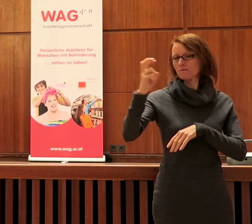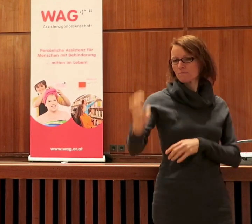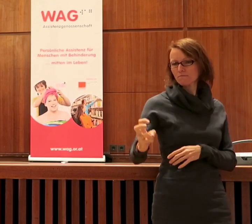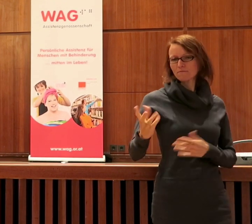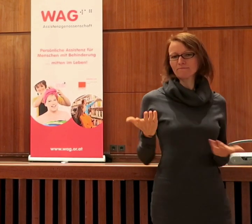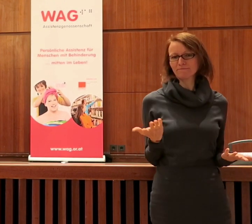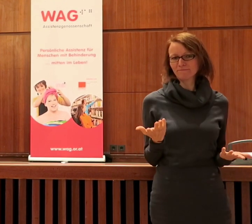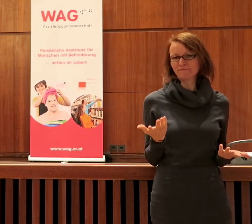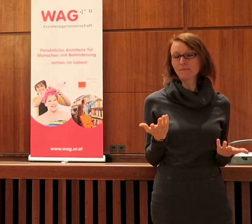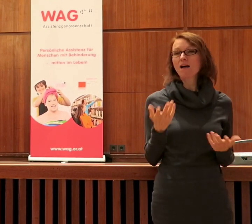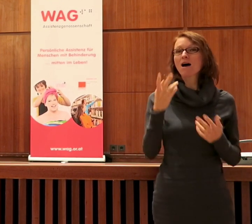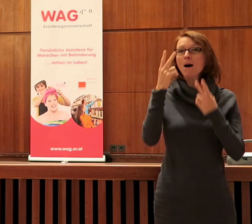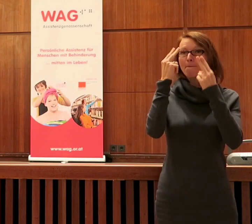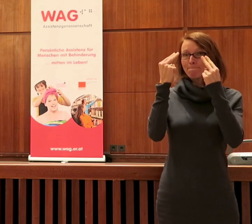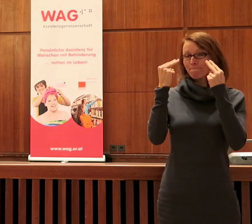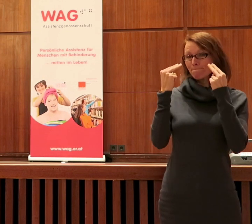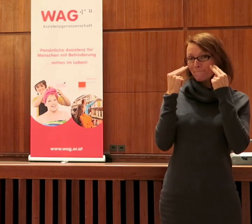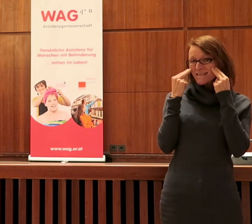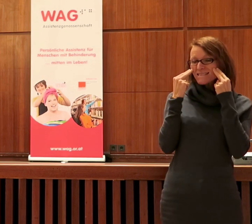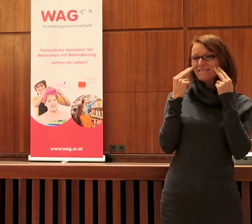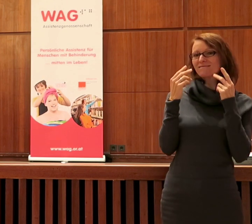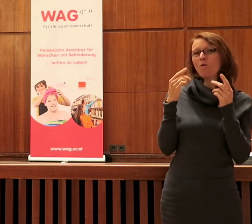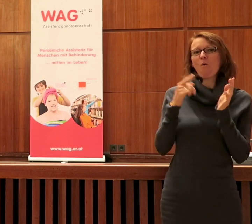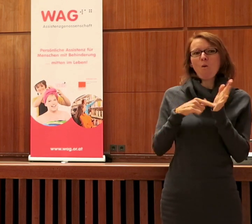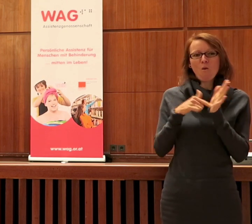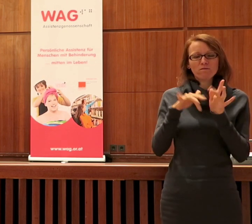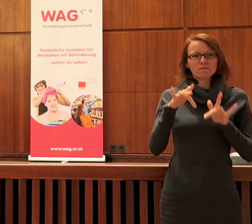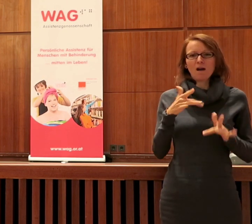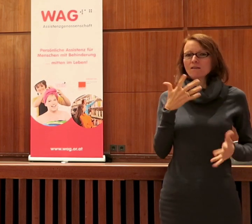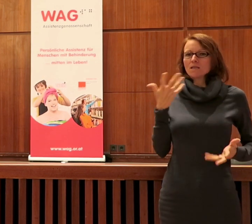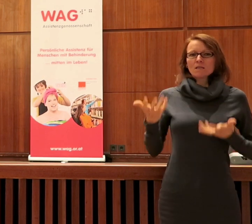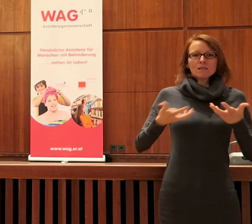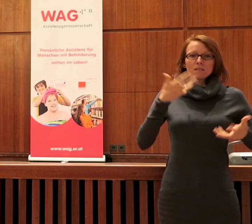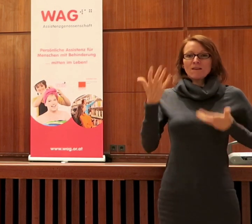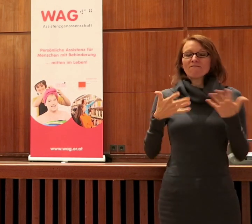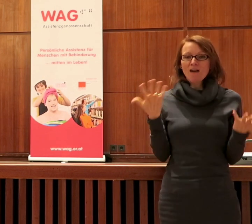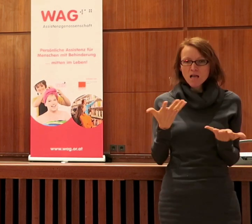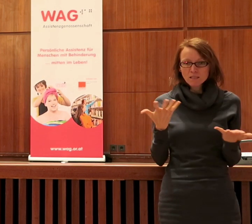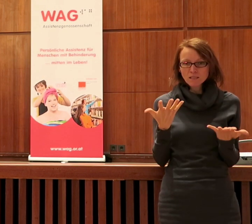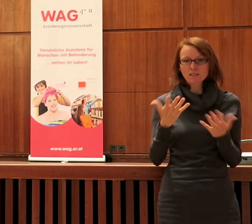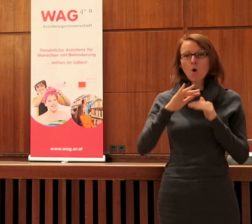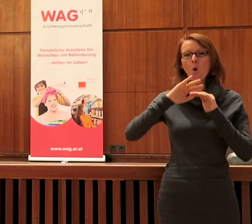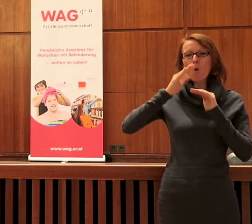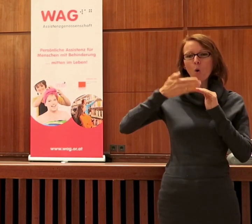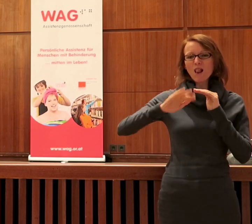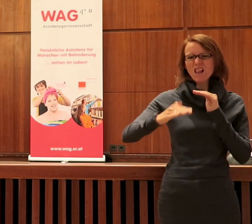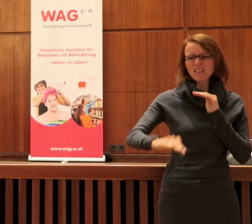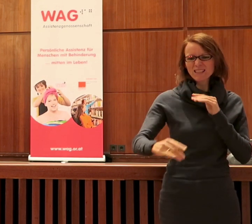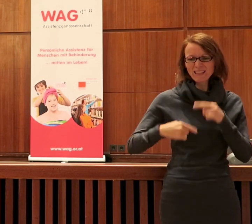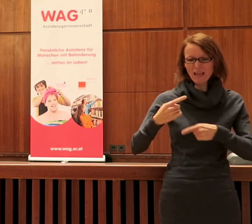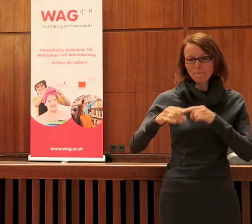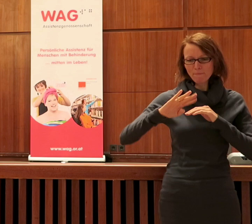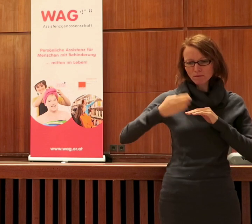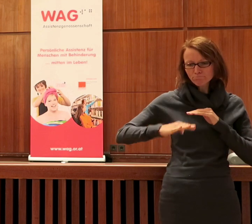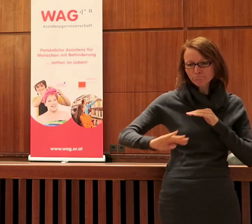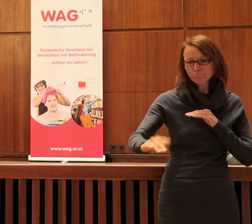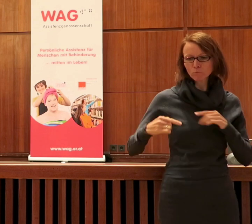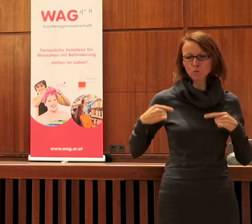Wo man als Blinder wahre Volksaufstände hervorrufen kann, sind Rolltreppen. Rolltreppen sind super.